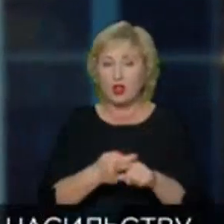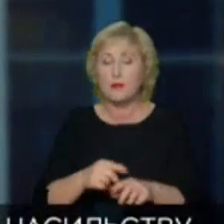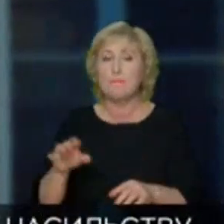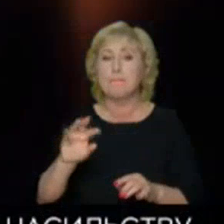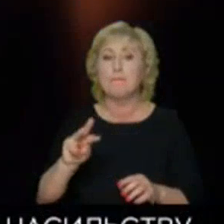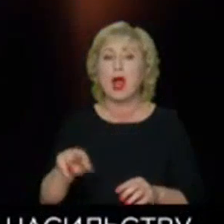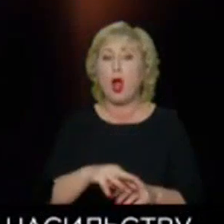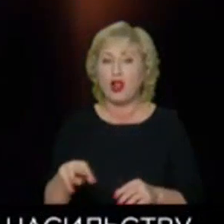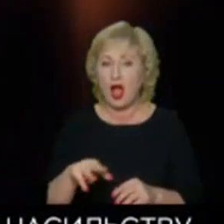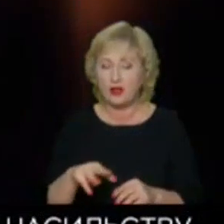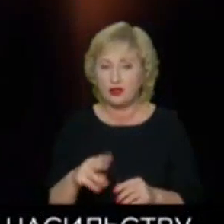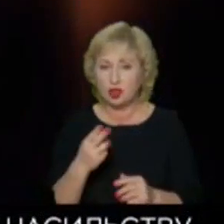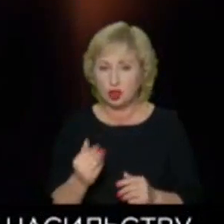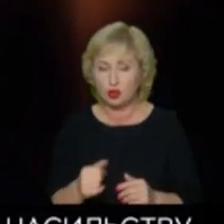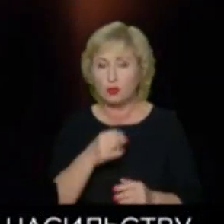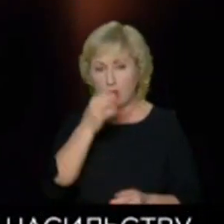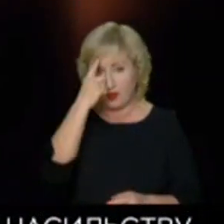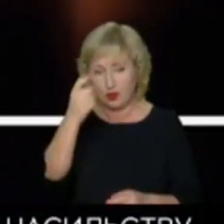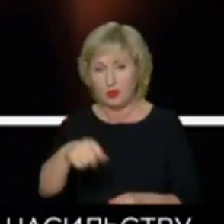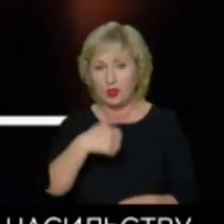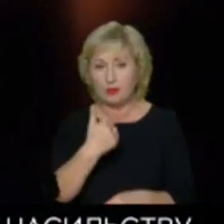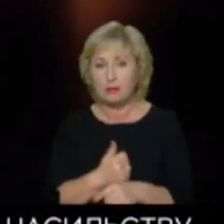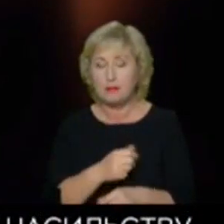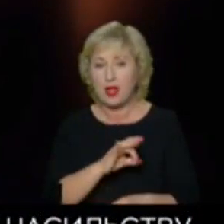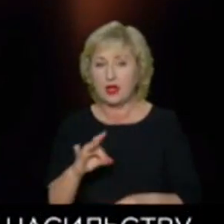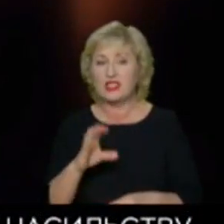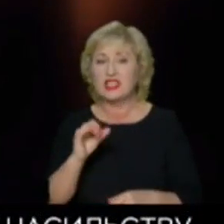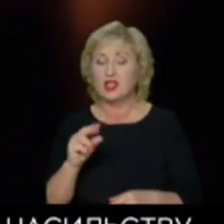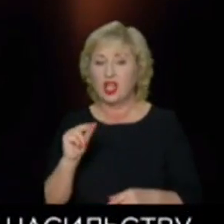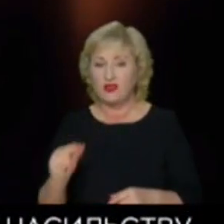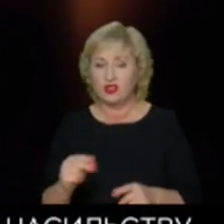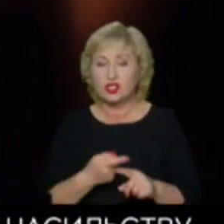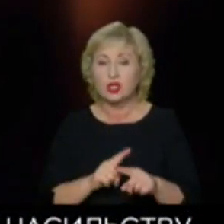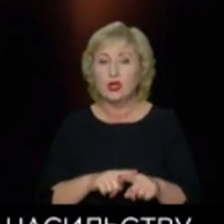повідомляє про це мер Миколаєв Олександр Зінкевич три дрони влучили в об'єкт промислової